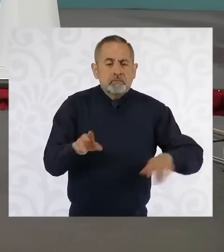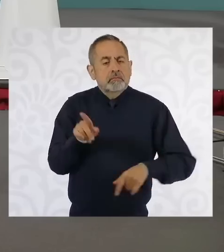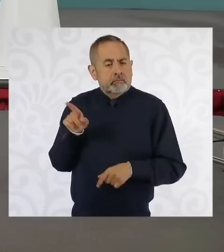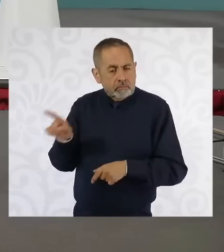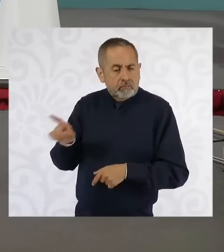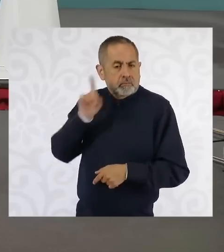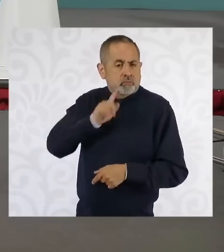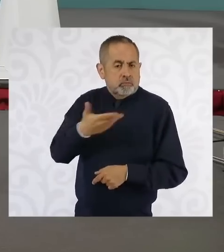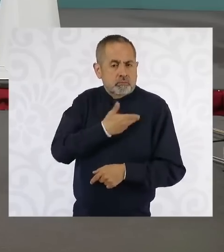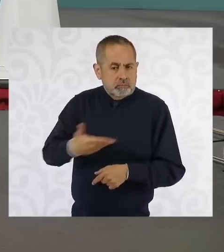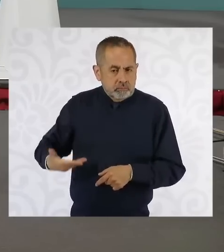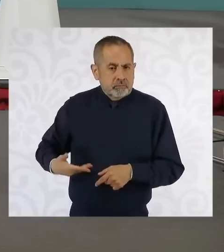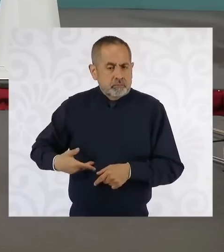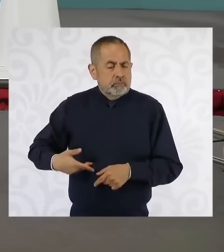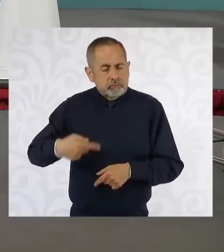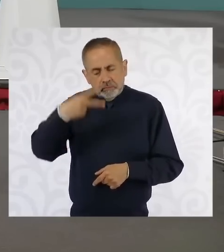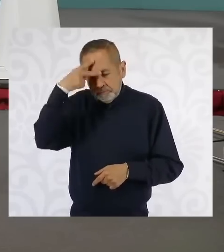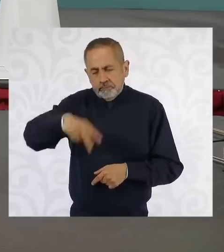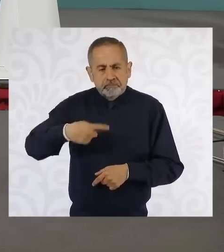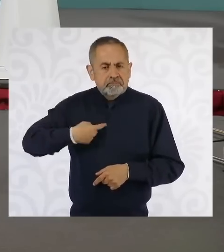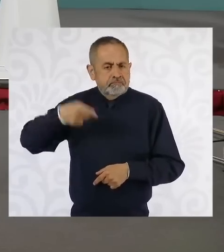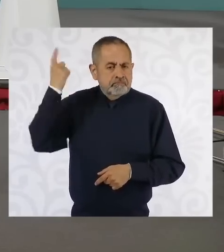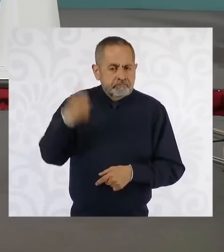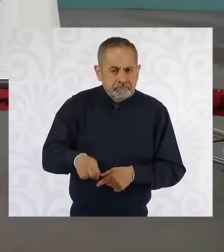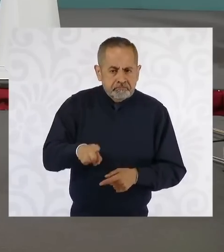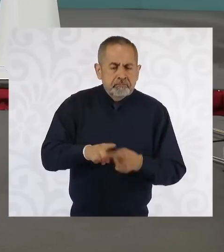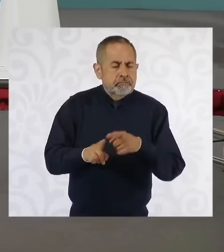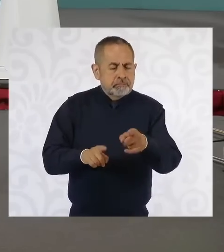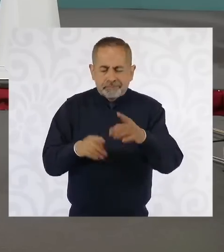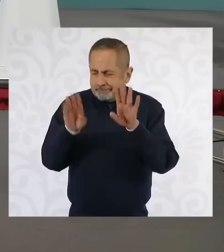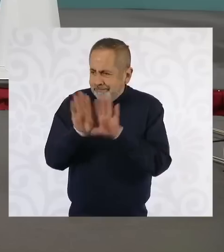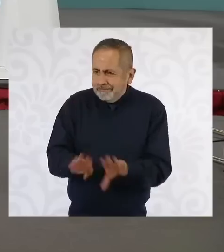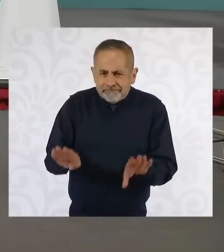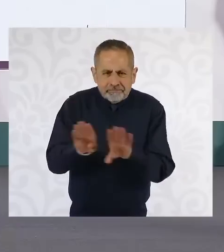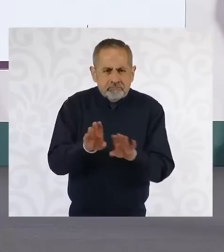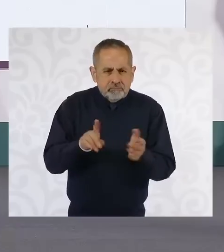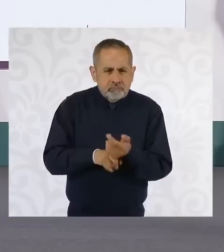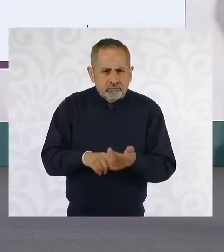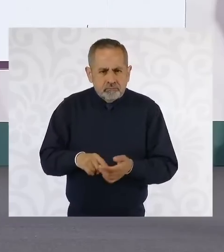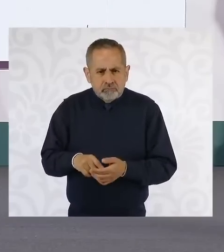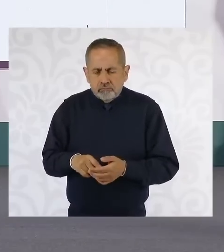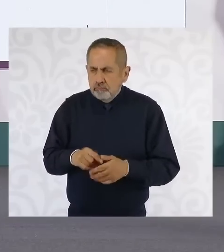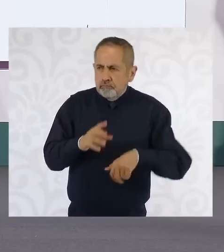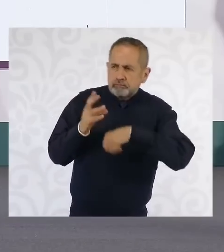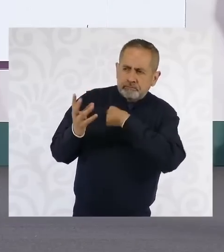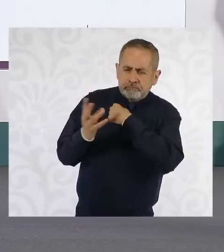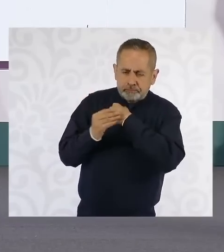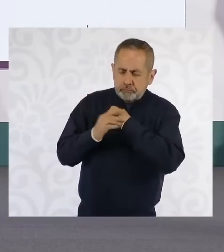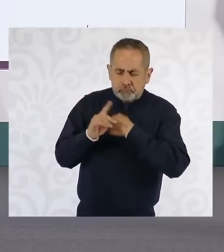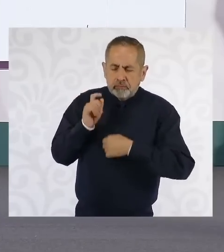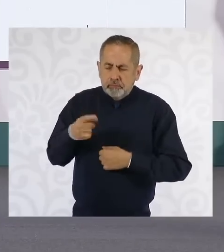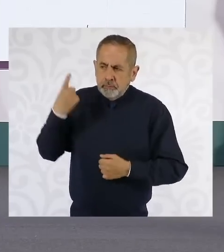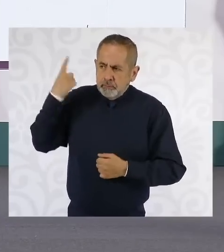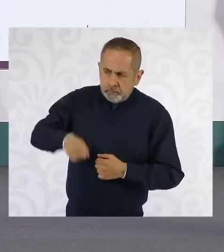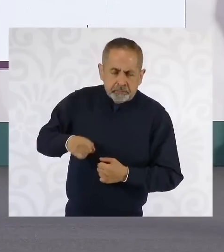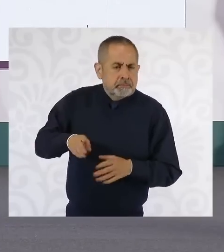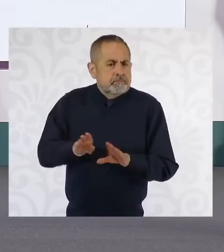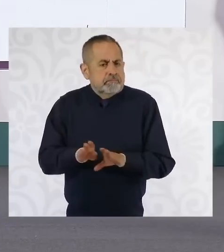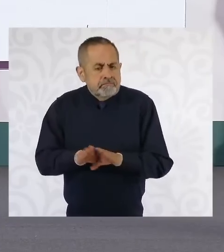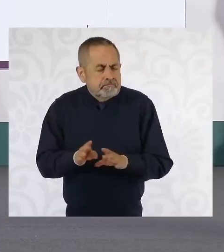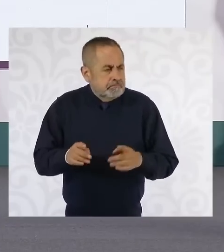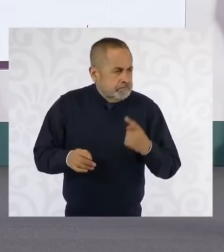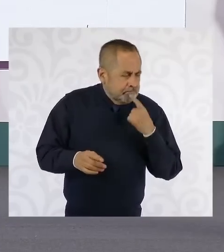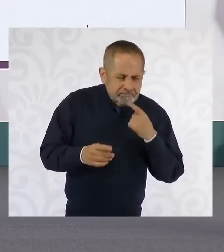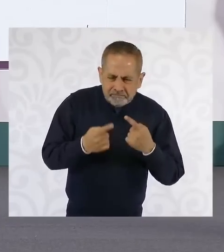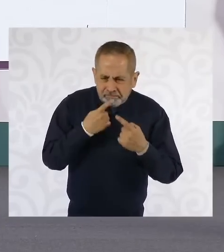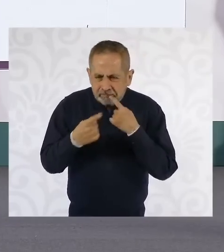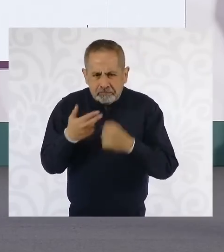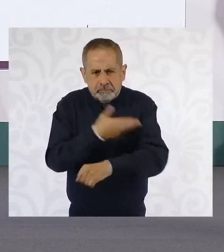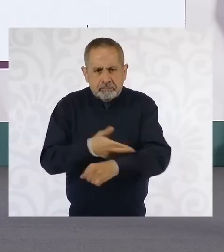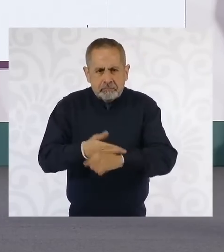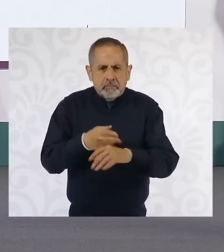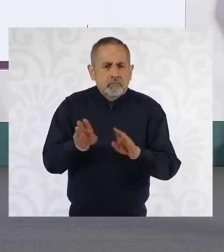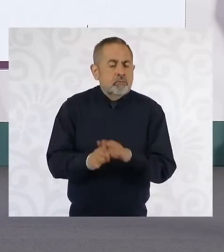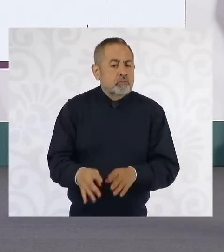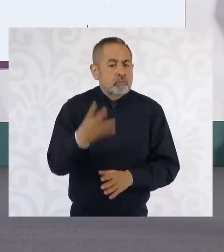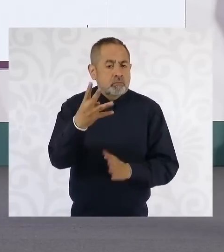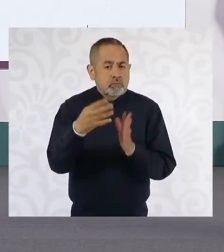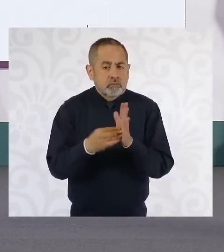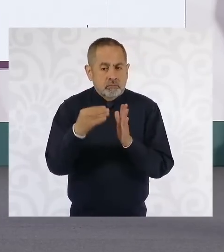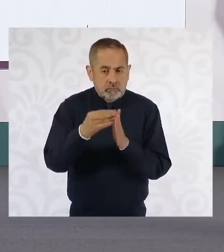nos autorizó Buscar nos instruyó más que hizo buscar una solución a esos 4 millones de créditos